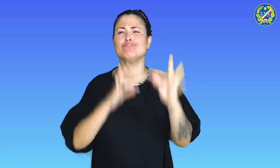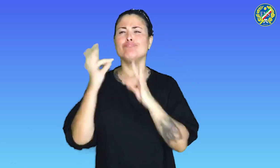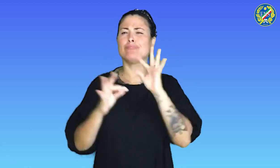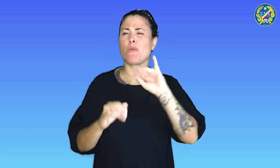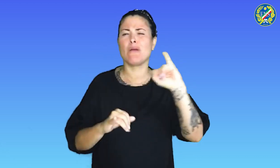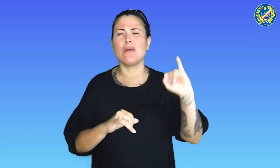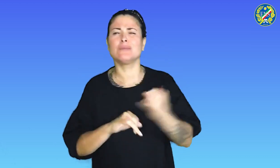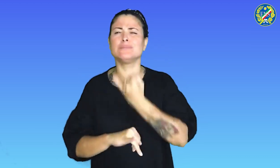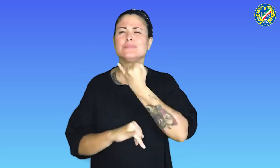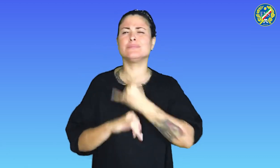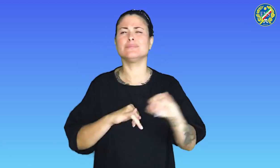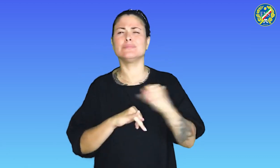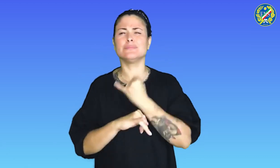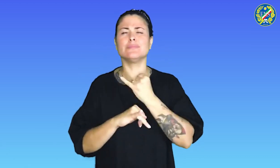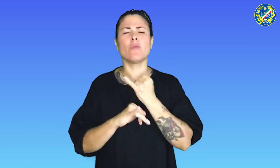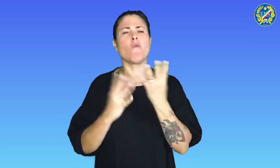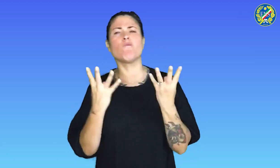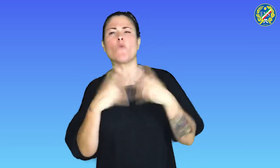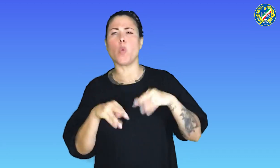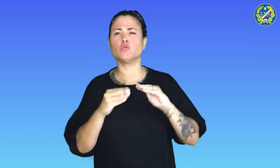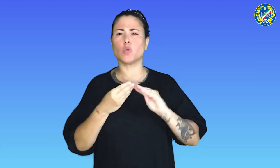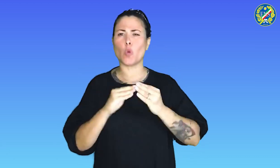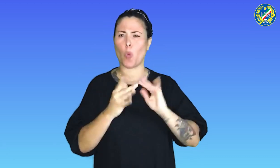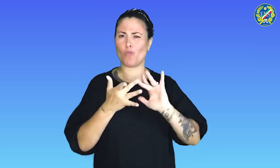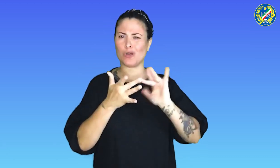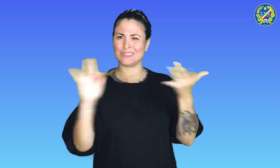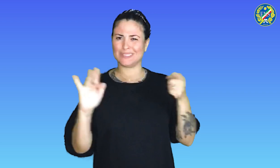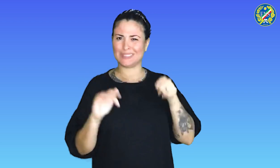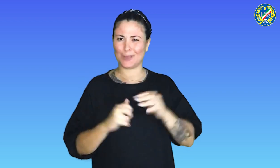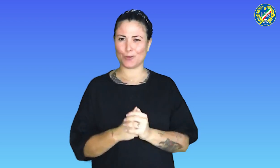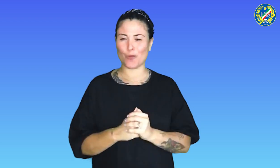nel dettaglio il funzionamento del sistema;